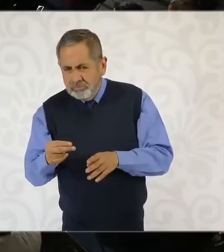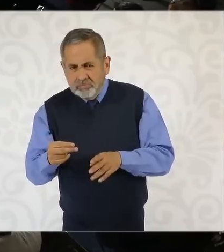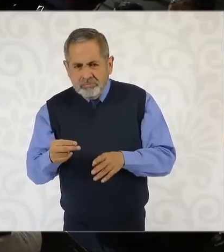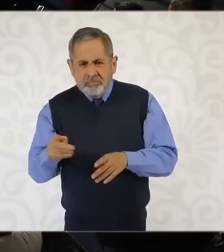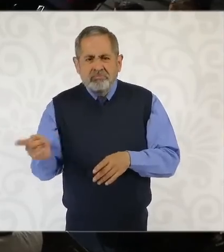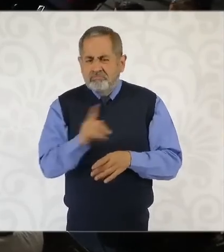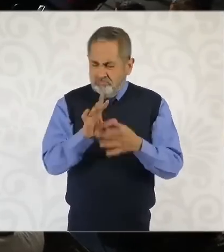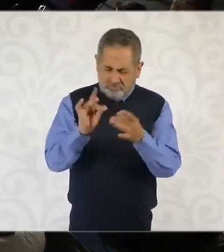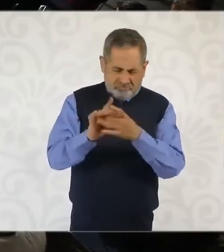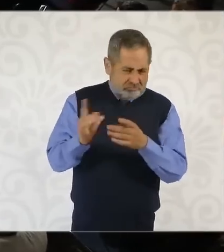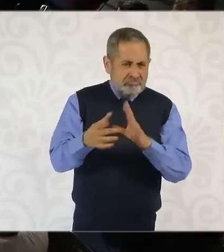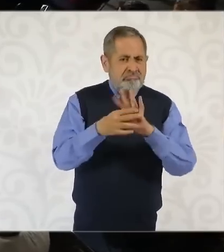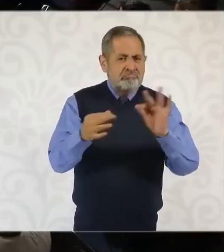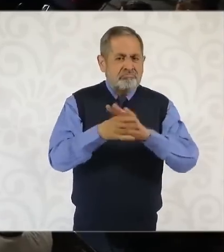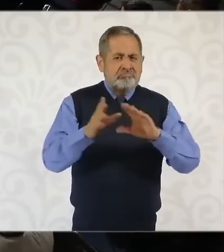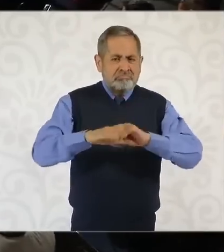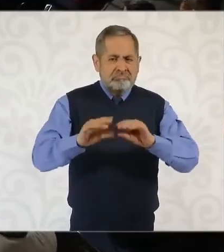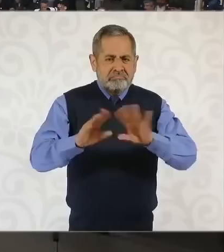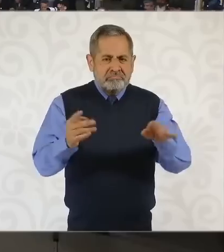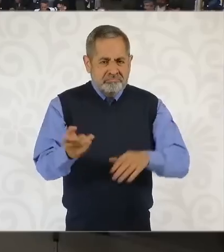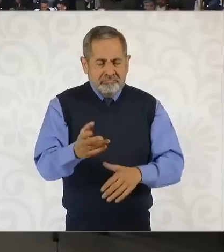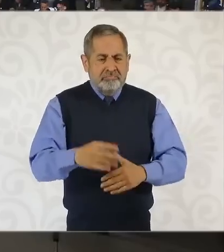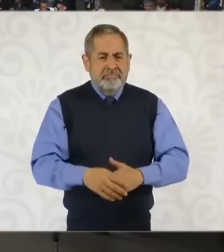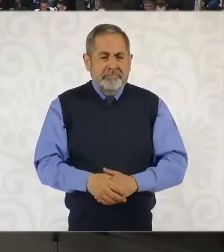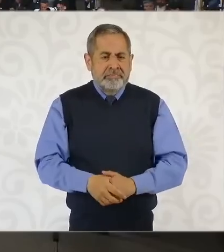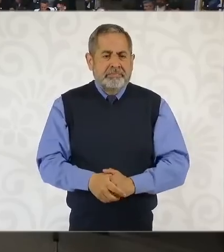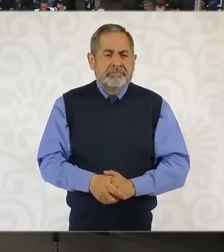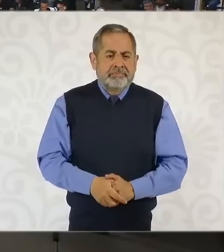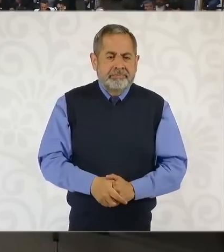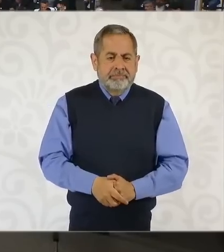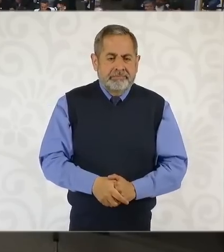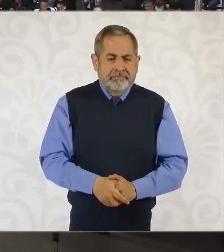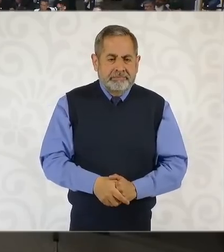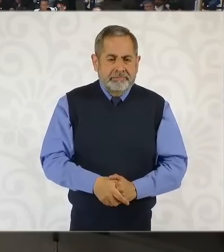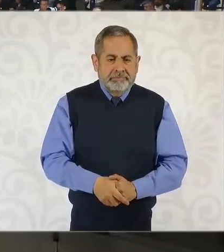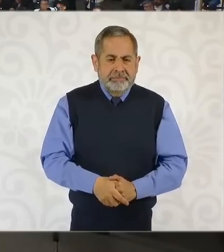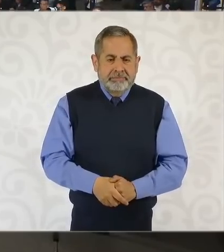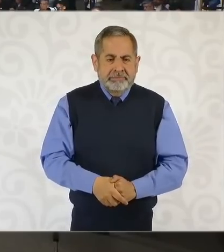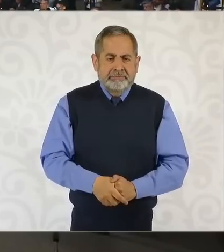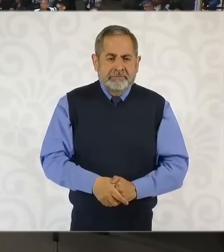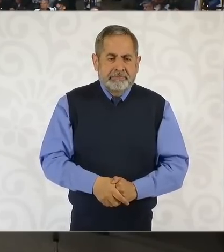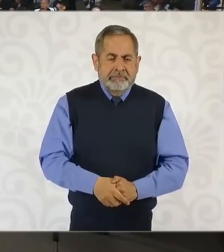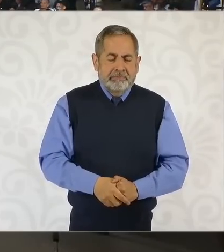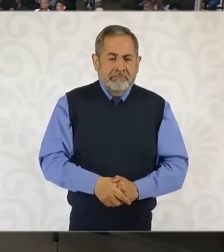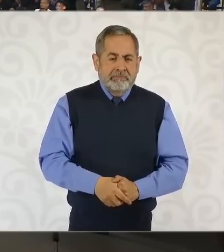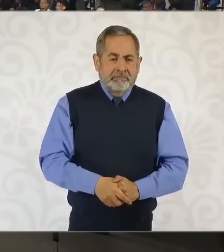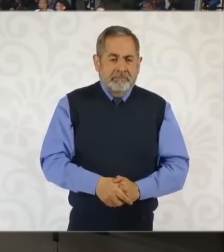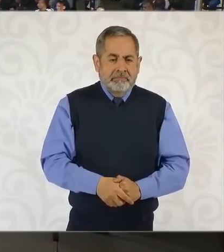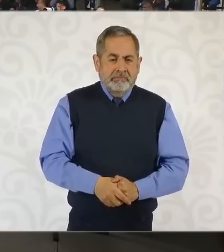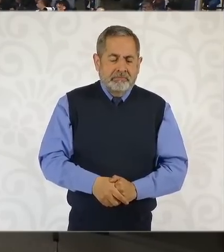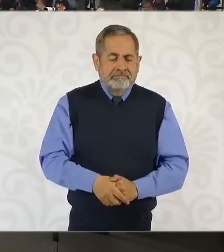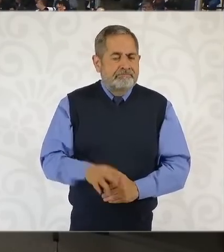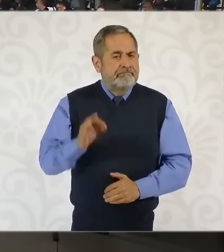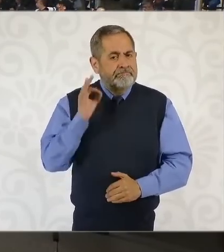pláticas efectivamente como señala la presidenta